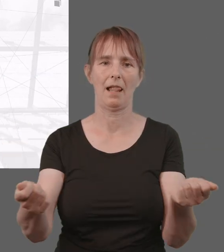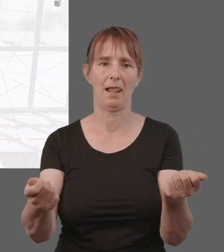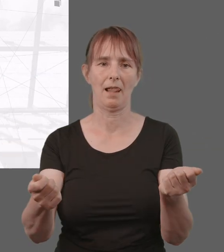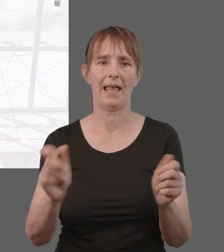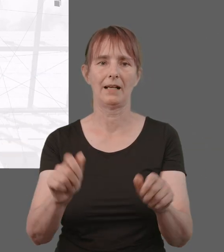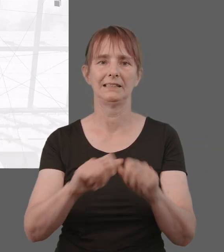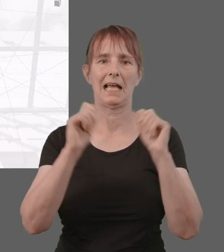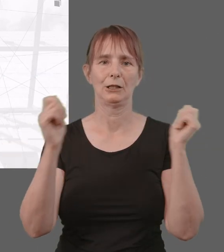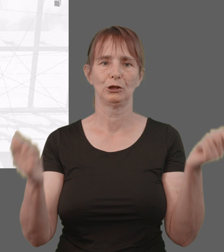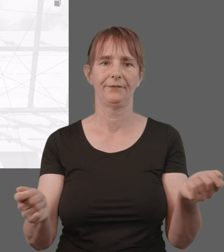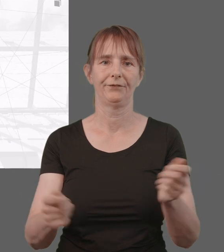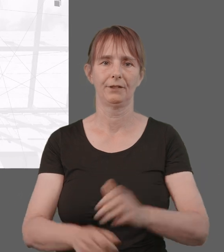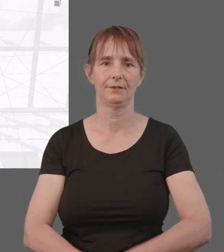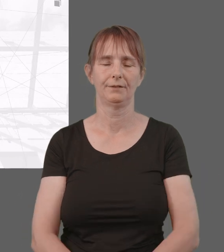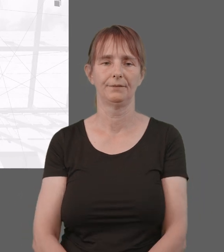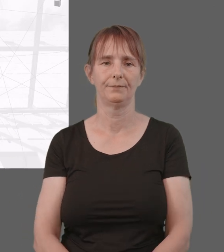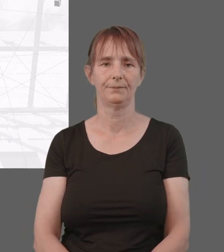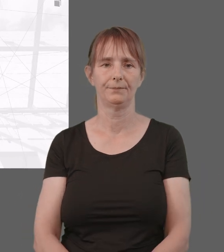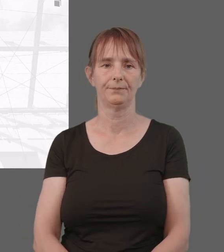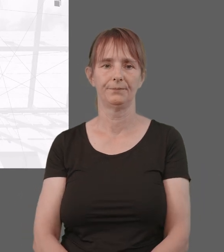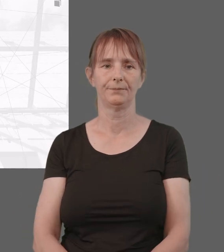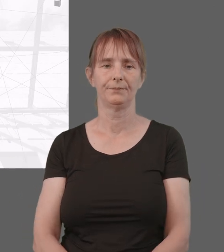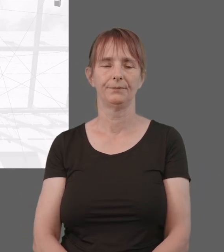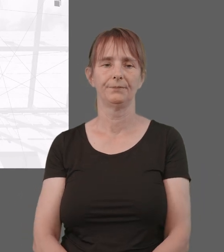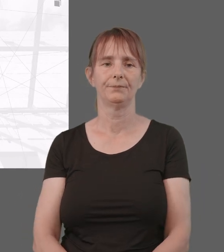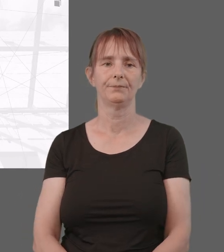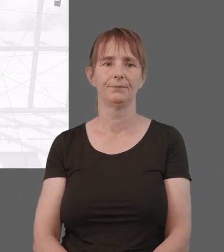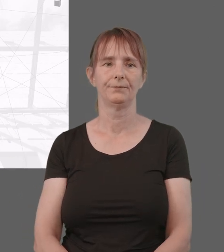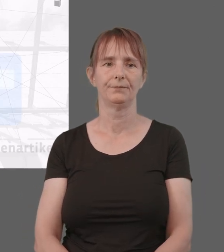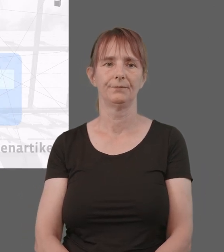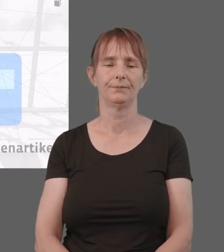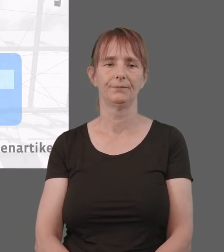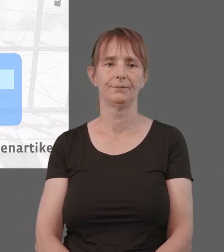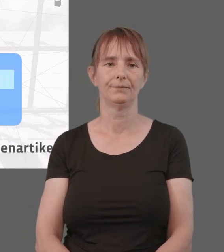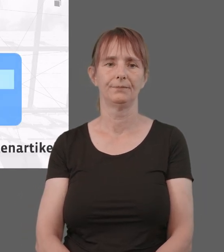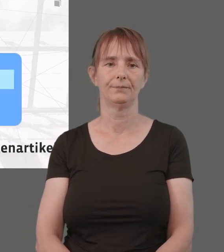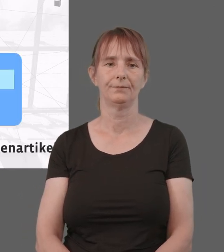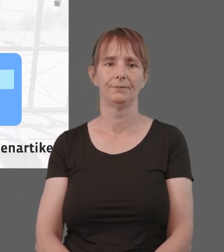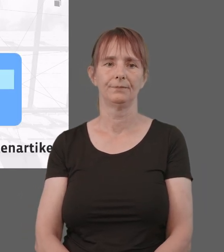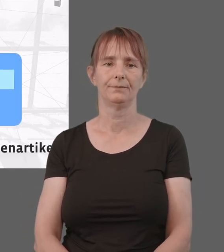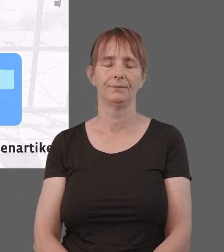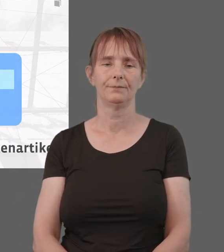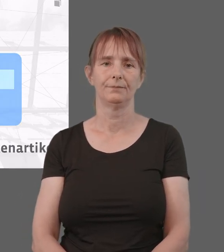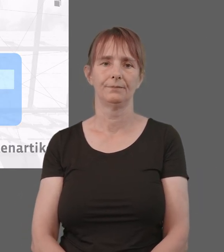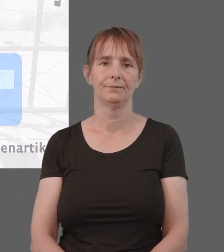mit der Bestellung von Kopien, das heißt, von Artikeln aus Zeitschriften. Sollten Sie unseren